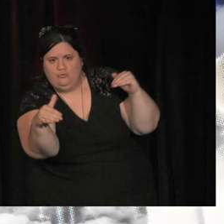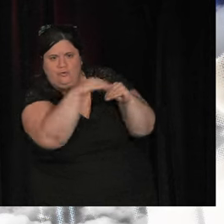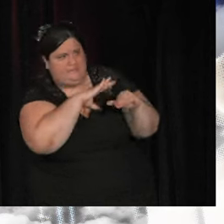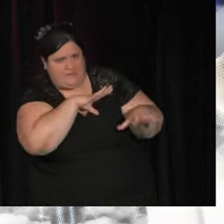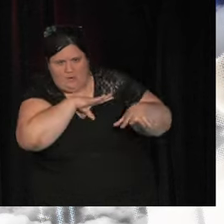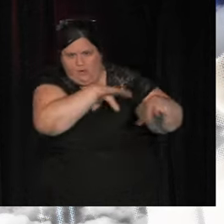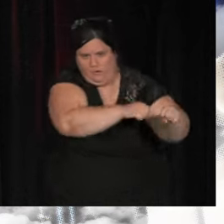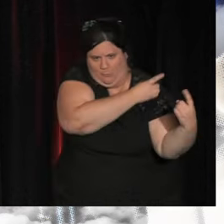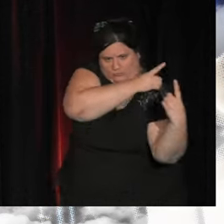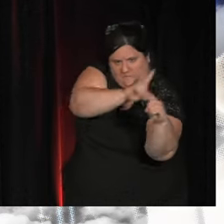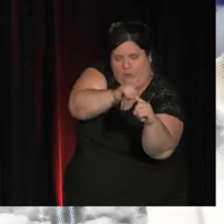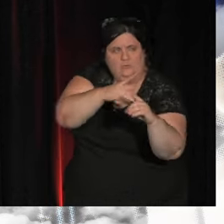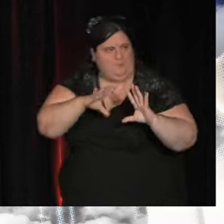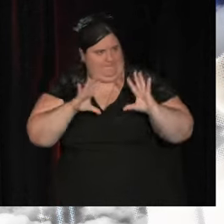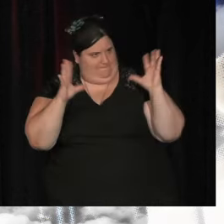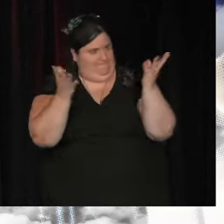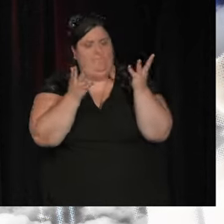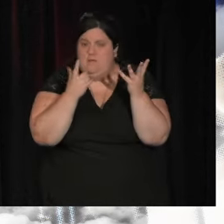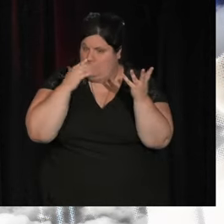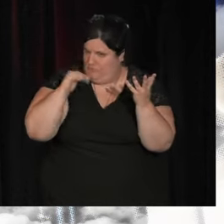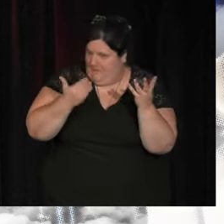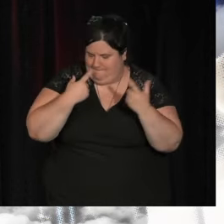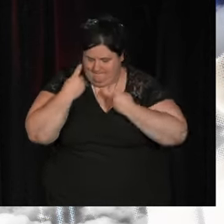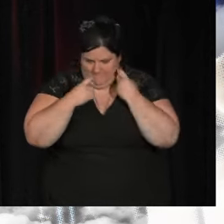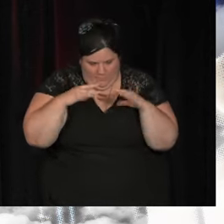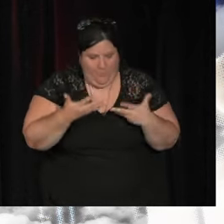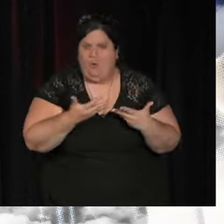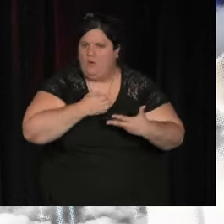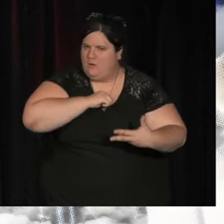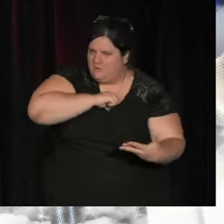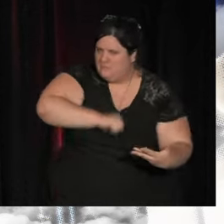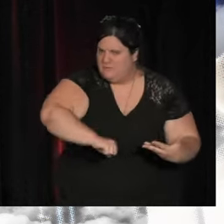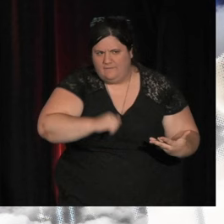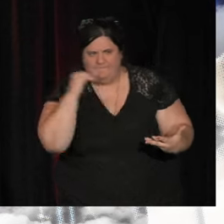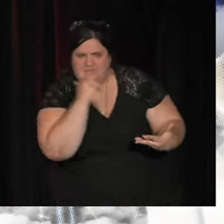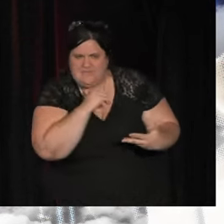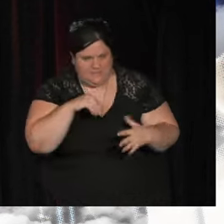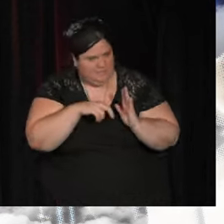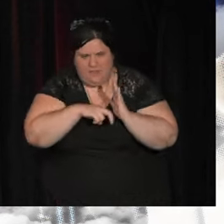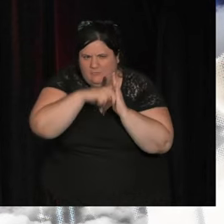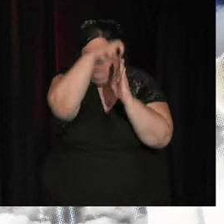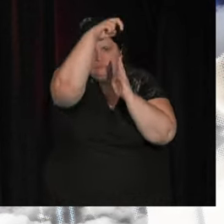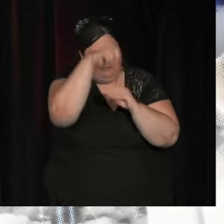Et là aussi, ils ont fait un énorme travail pour encourager la mobilité, les déplacements et de créer des enjeux et des dynamiques autour de ça.